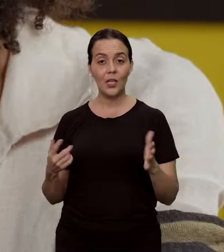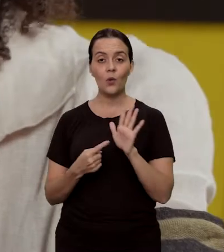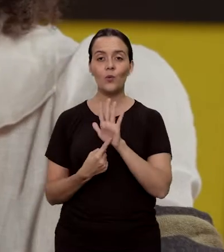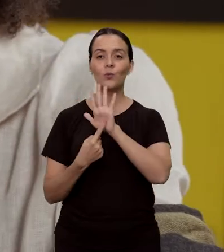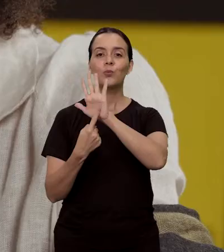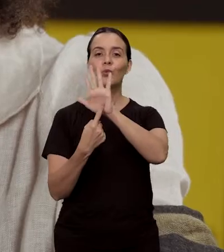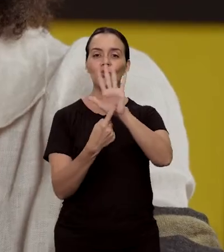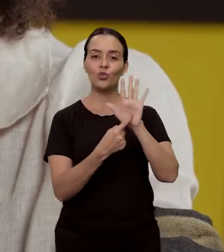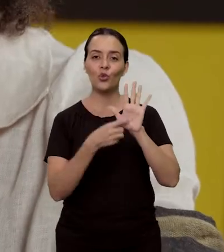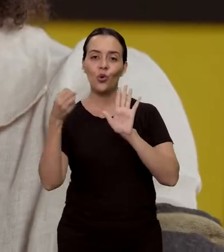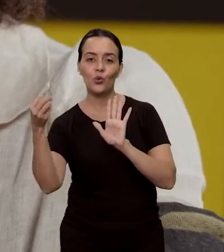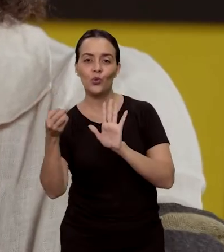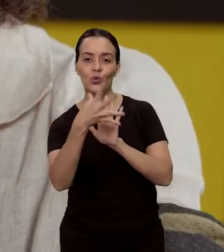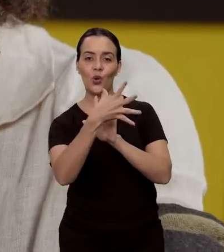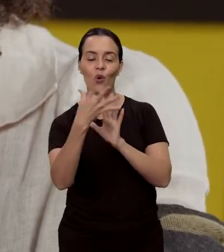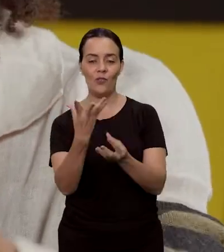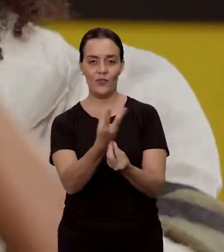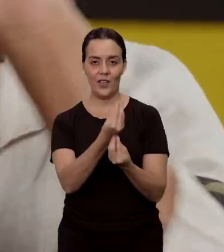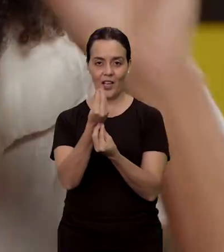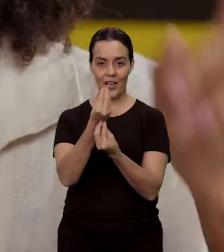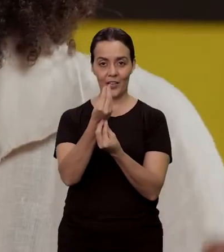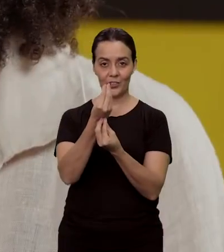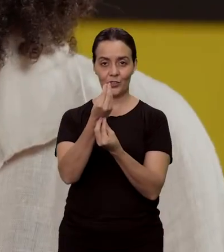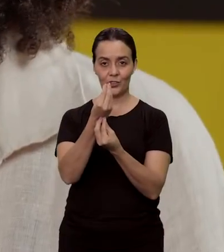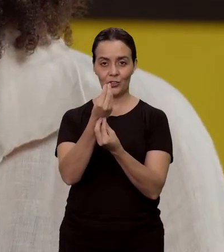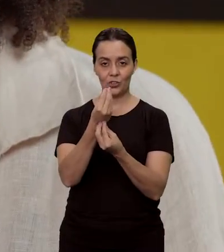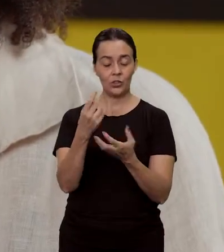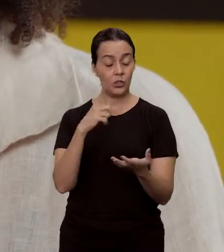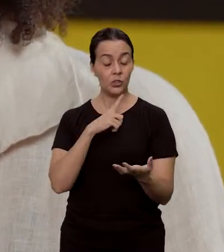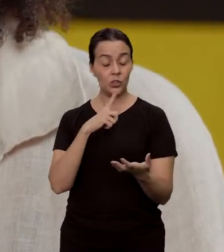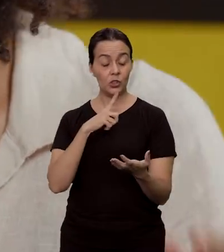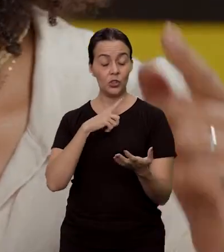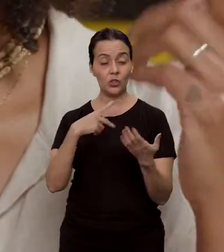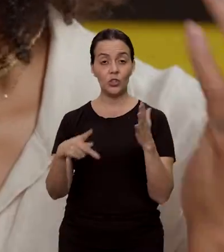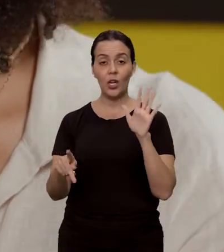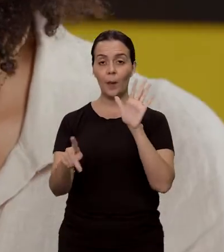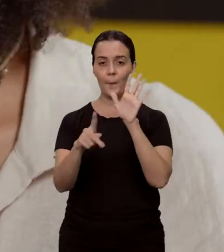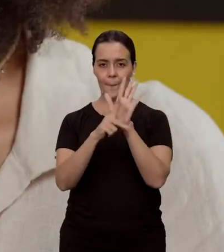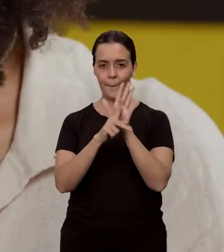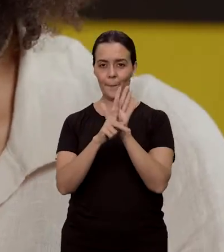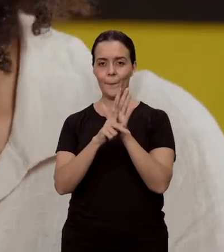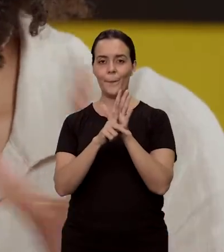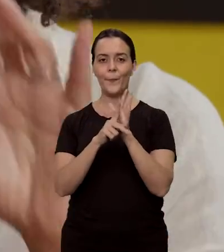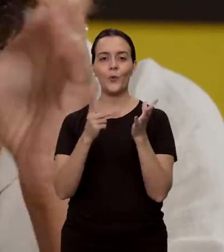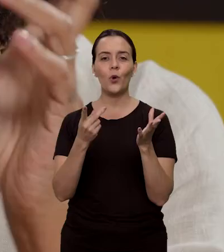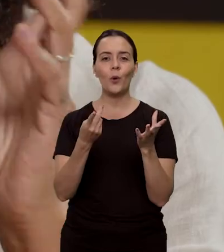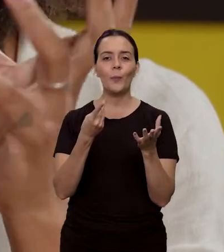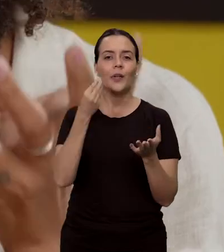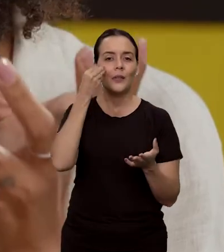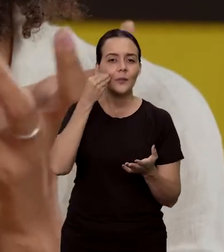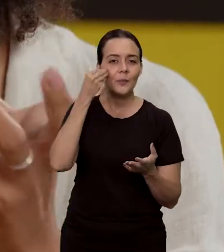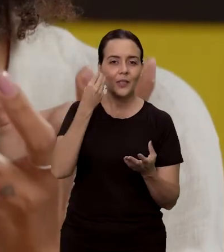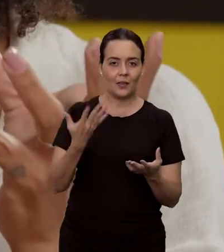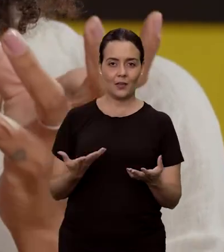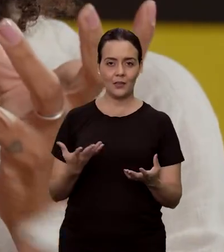Isso não quer dizer que a obra dele, ele não estava olhando para o primitivismo, nesse lugar errôneo,